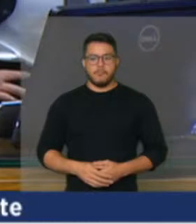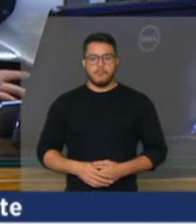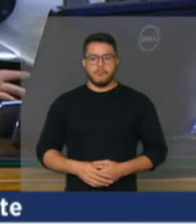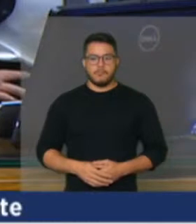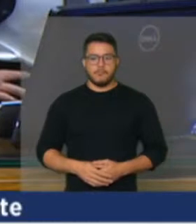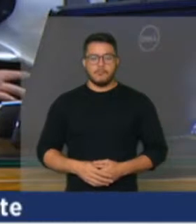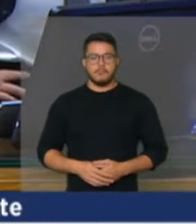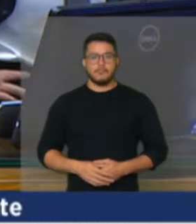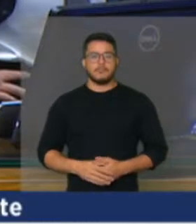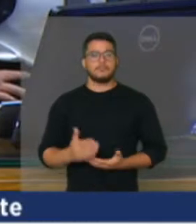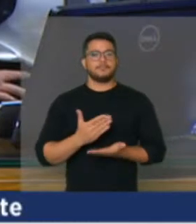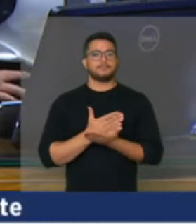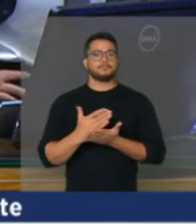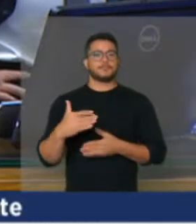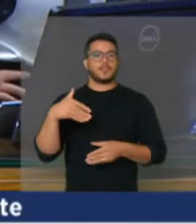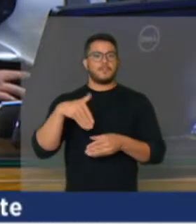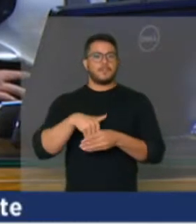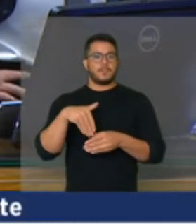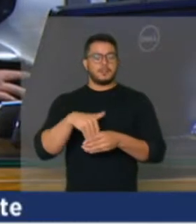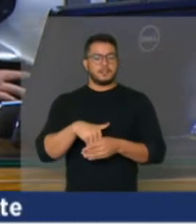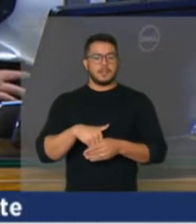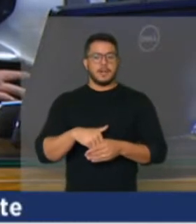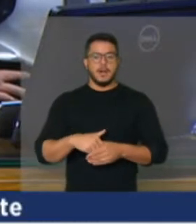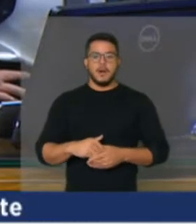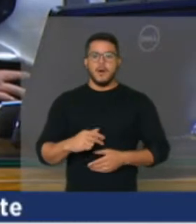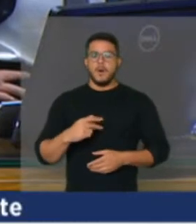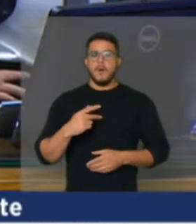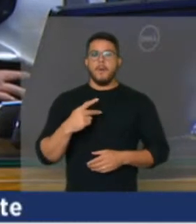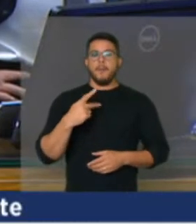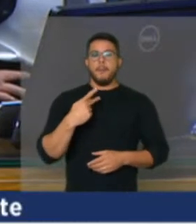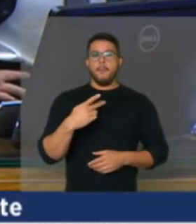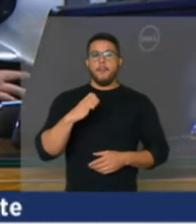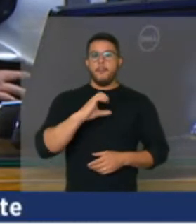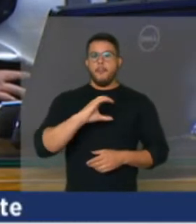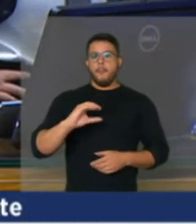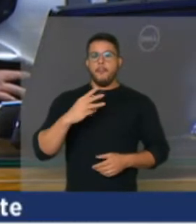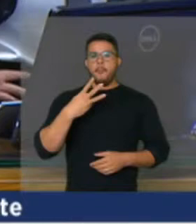É CONSTITUIÇÃO N° 391/2017, EM SEGUNDO TURNO.